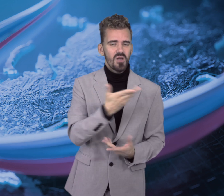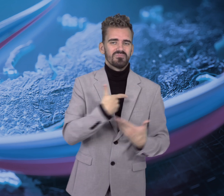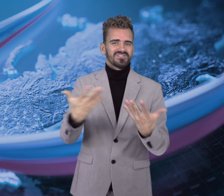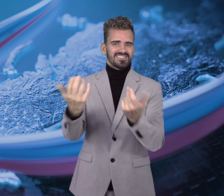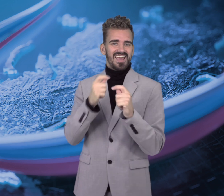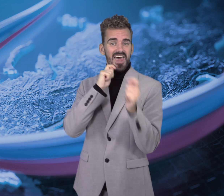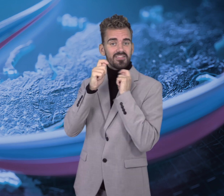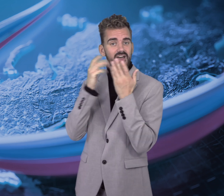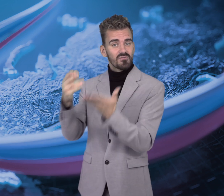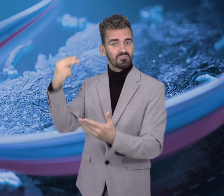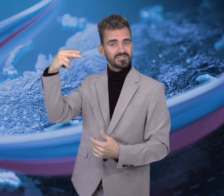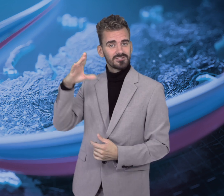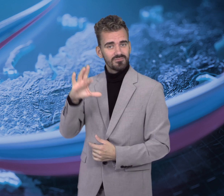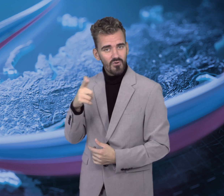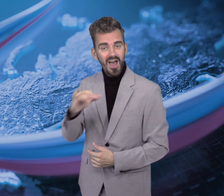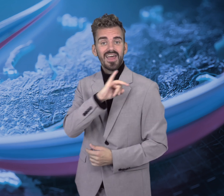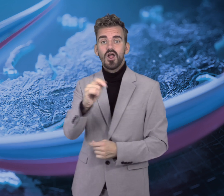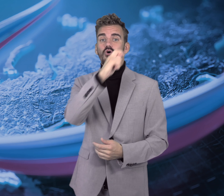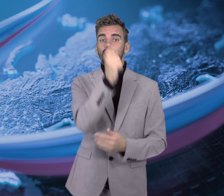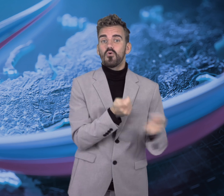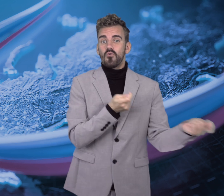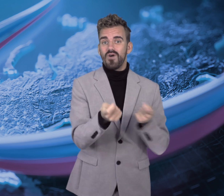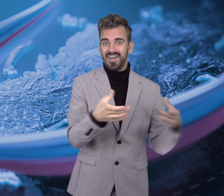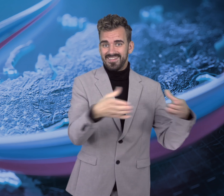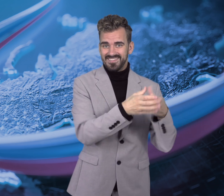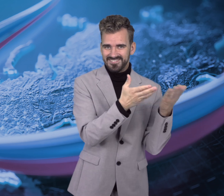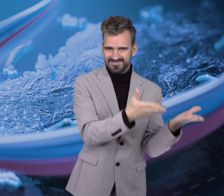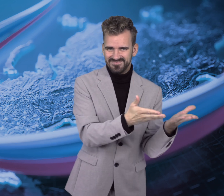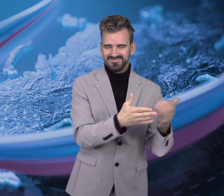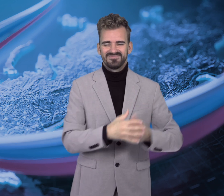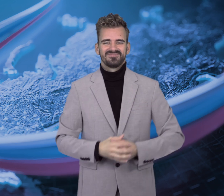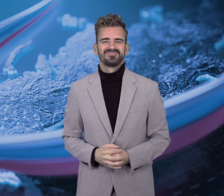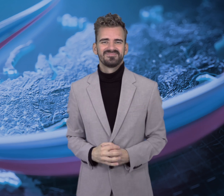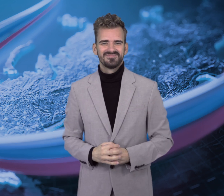и мы взяли интервью у Президента ВОГ и художественного руководителя.